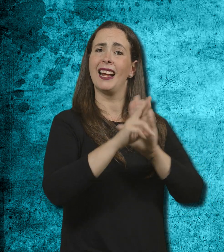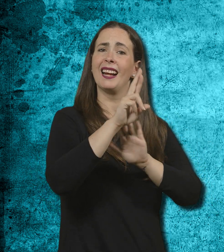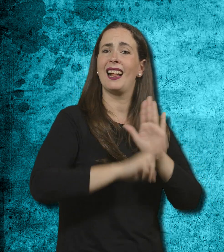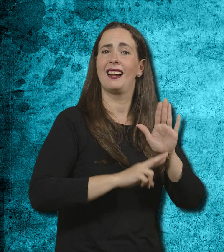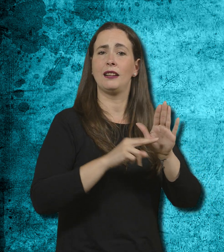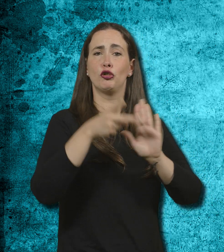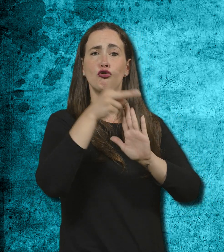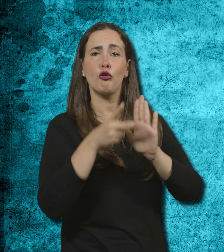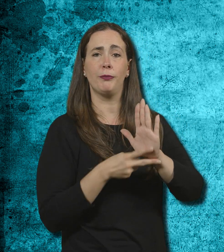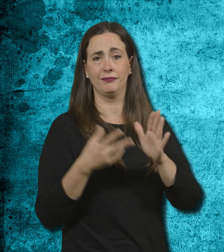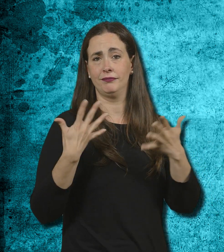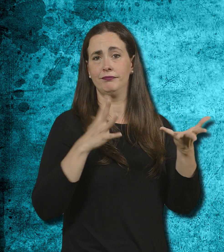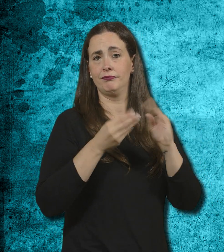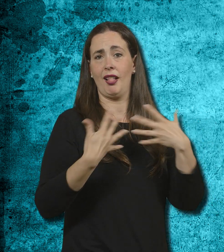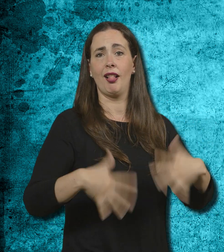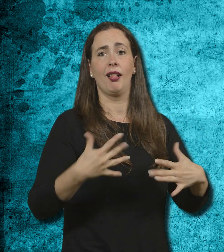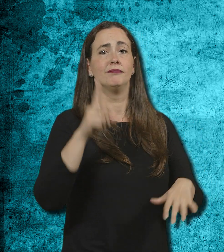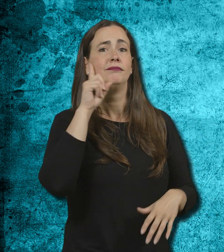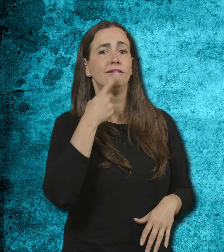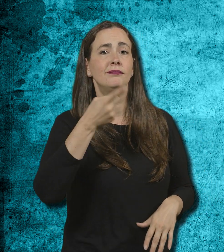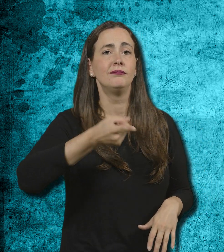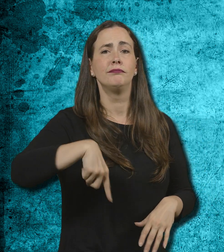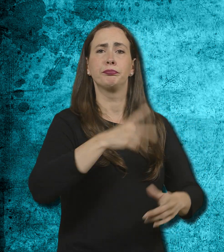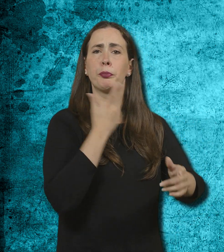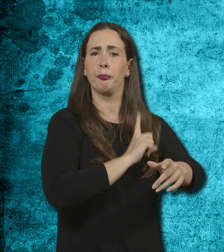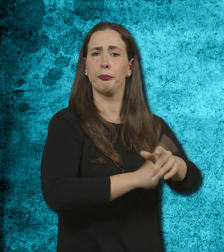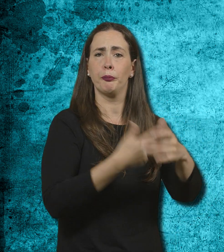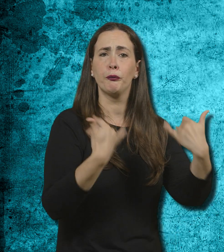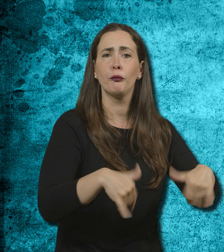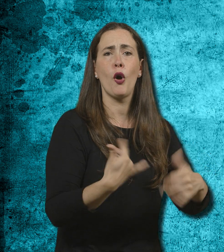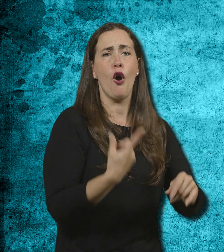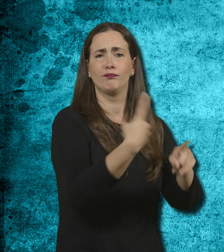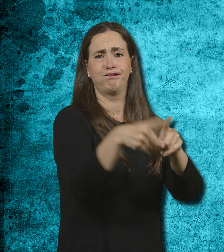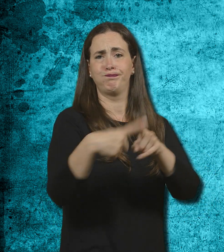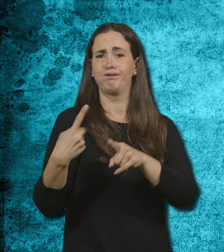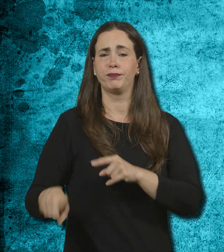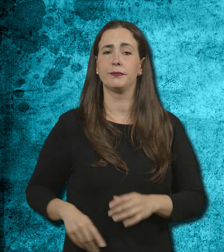a les persones sordes, tant del futbol com d'altres disciplines.